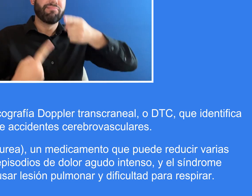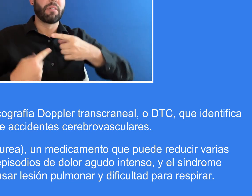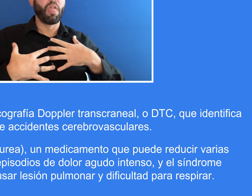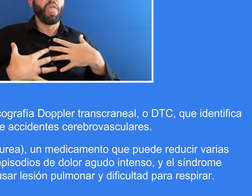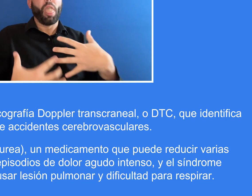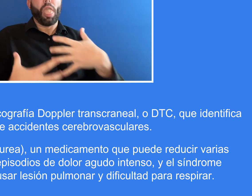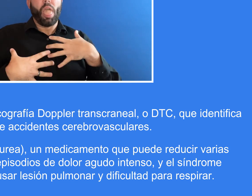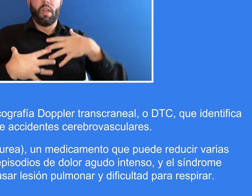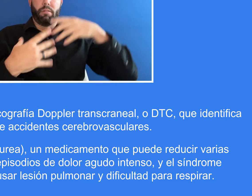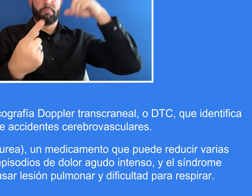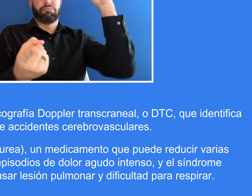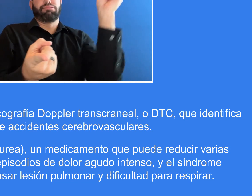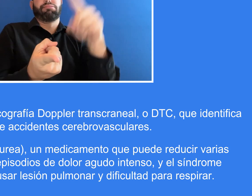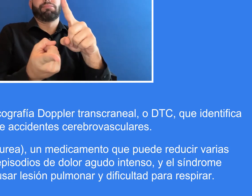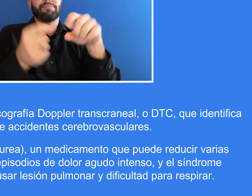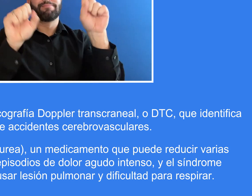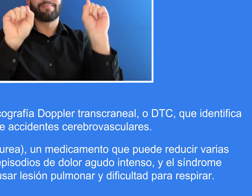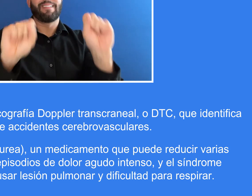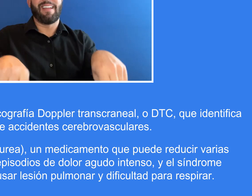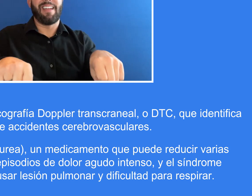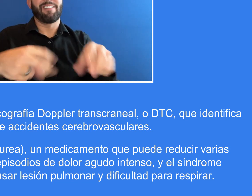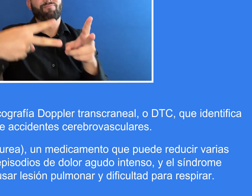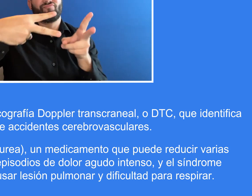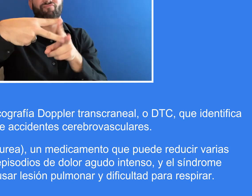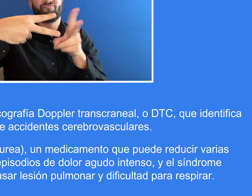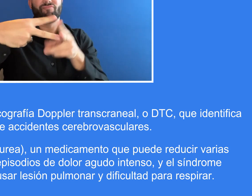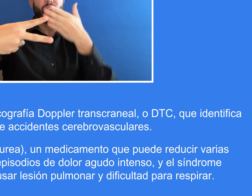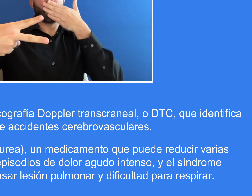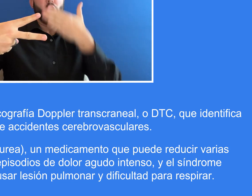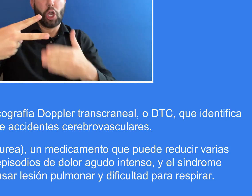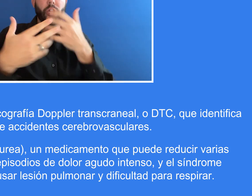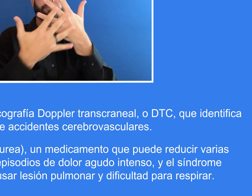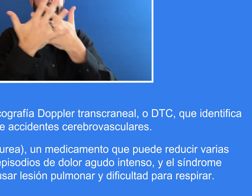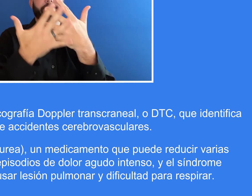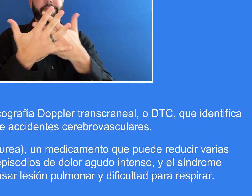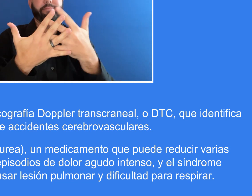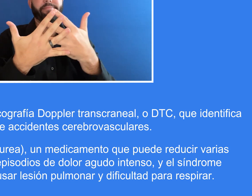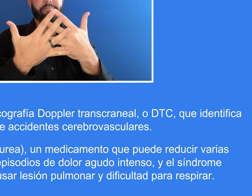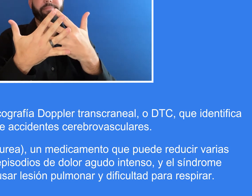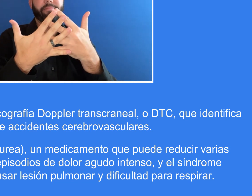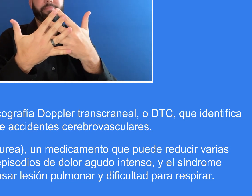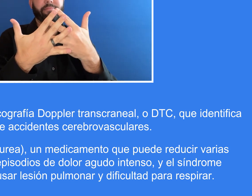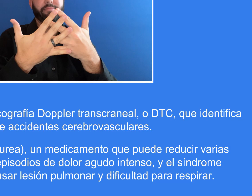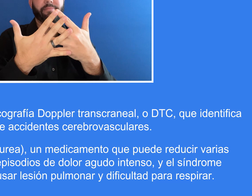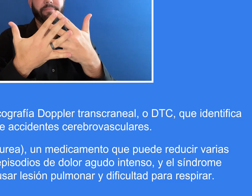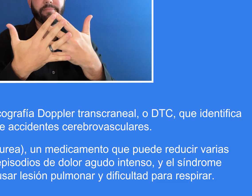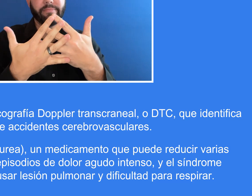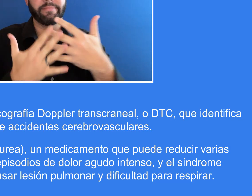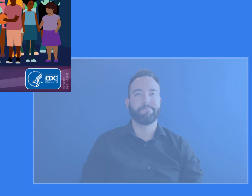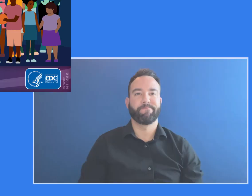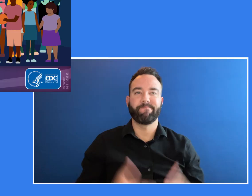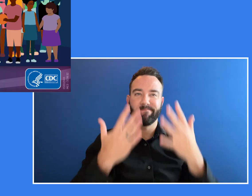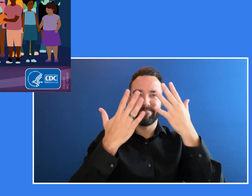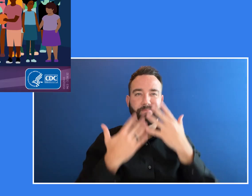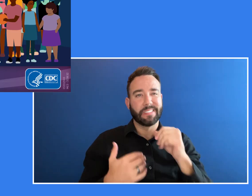que puede causar lesión pulmonar y dificultad para respirar. Pero con muy pocos pacientes